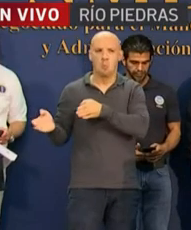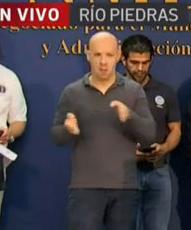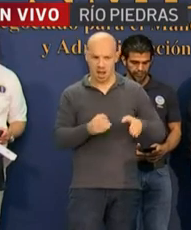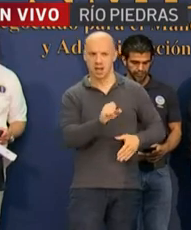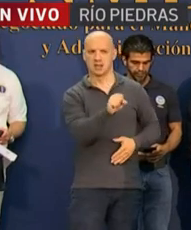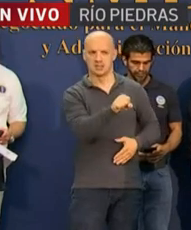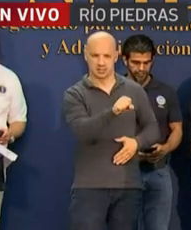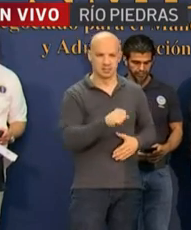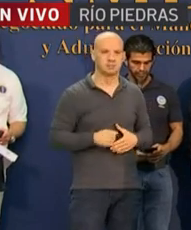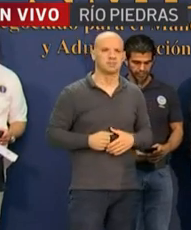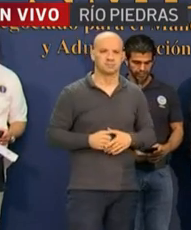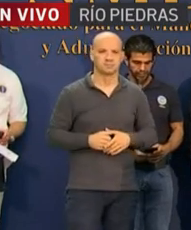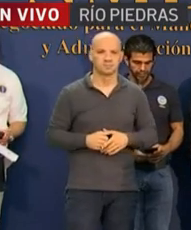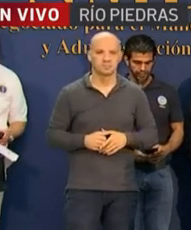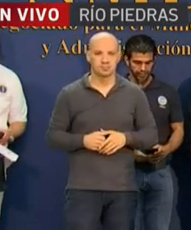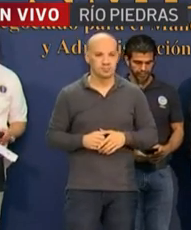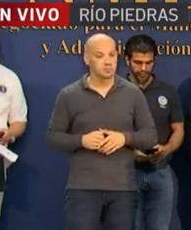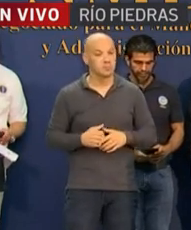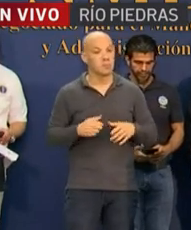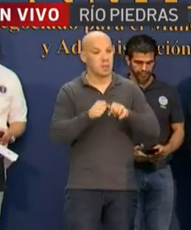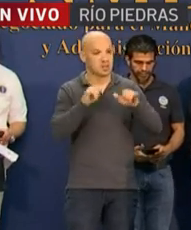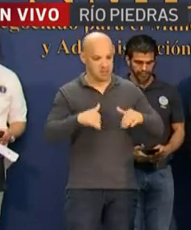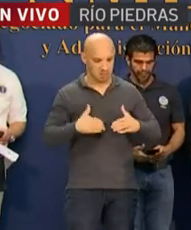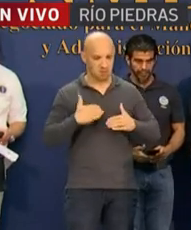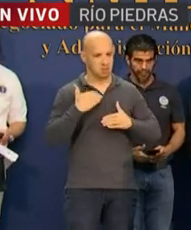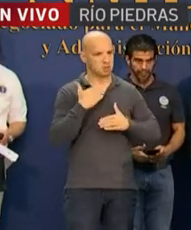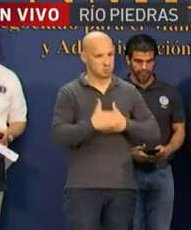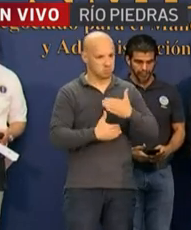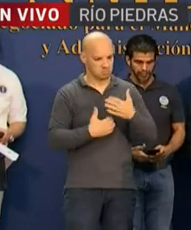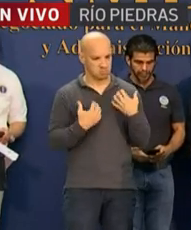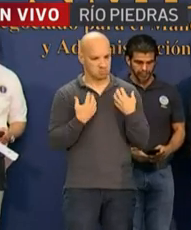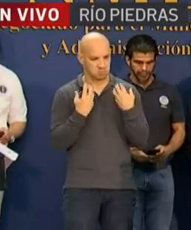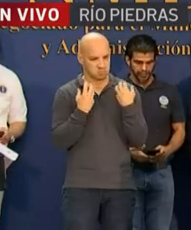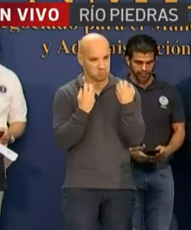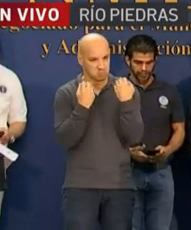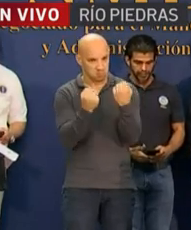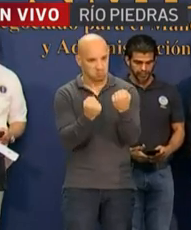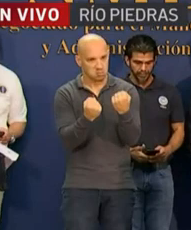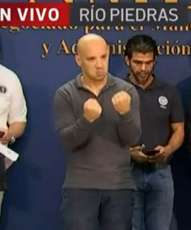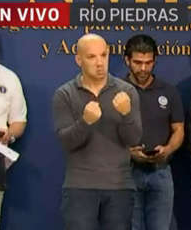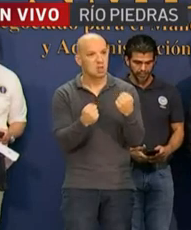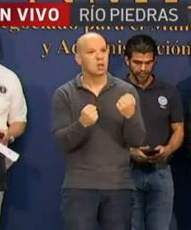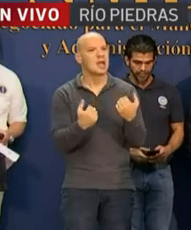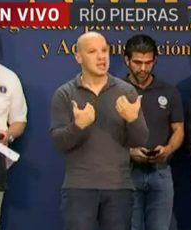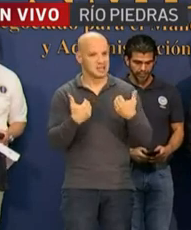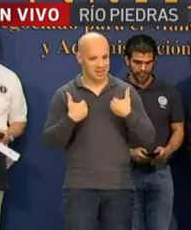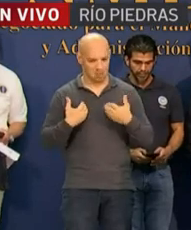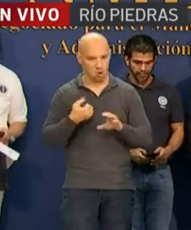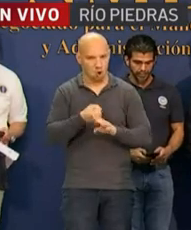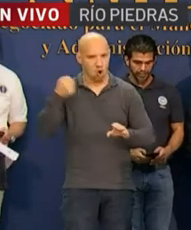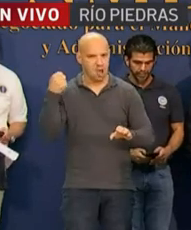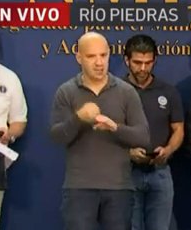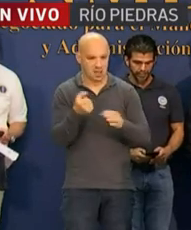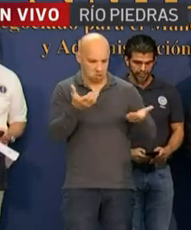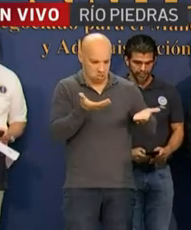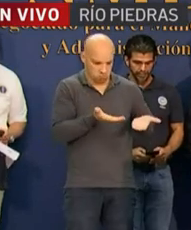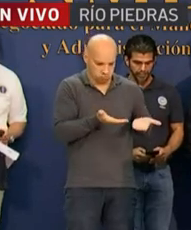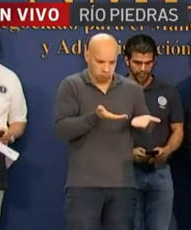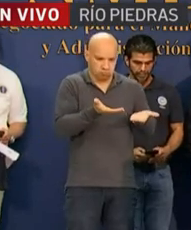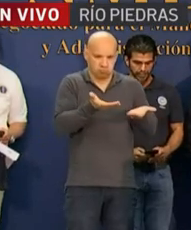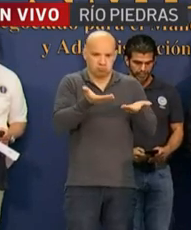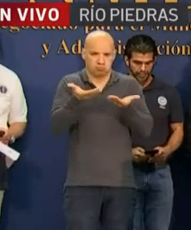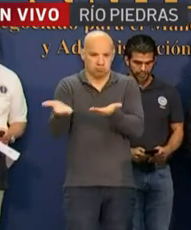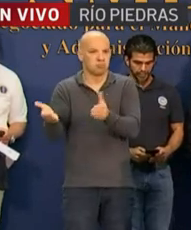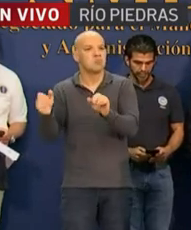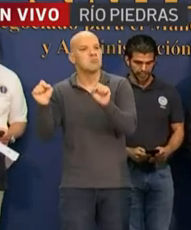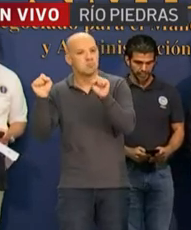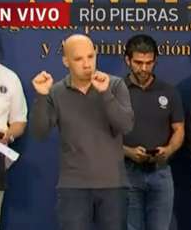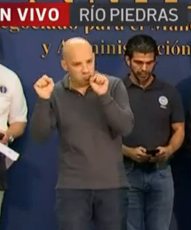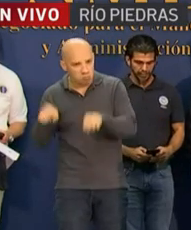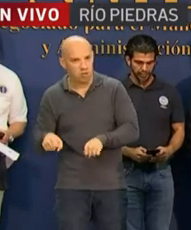QUE NO SE PIERDAN SERVICIOS